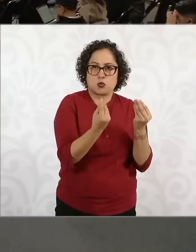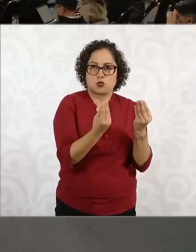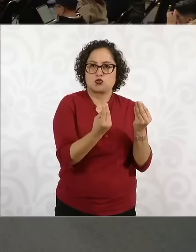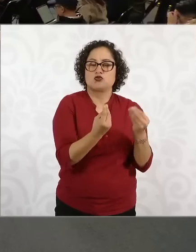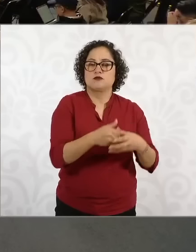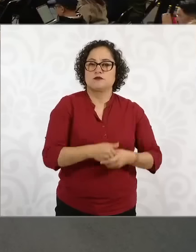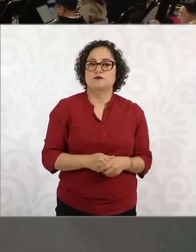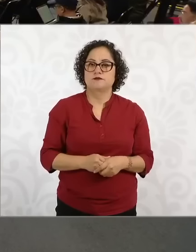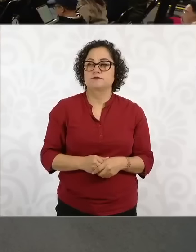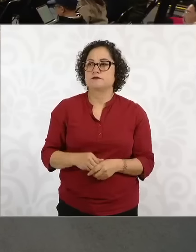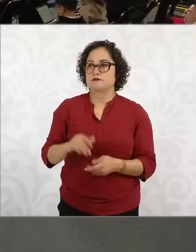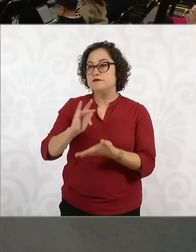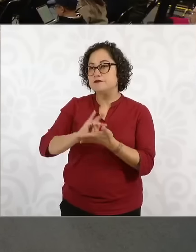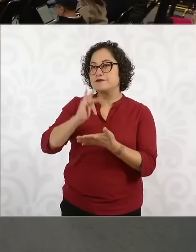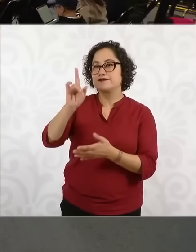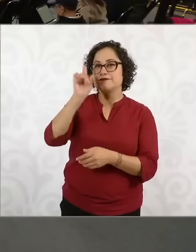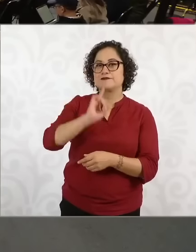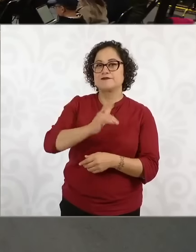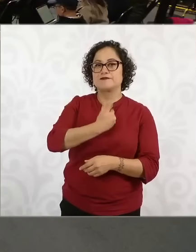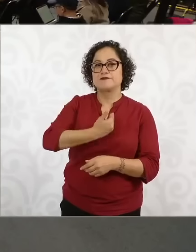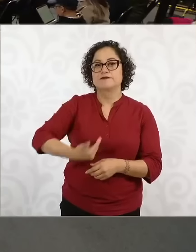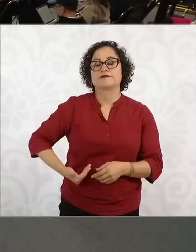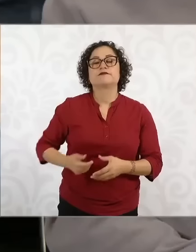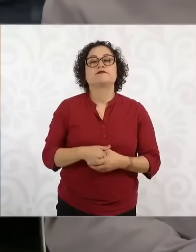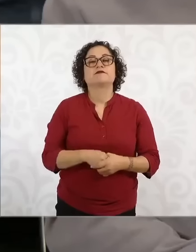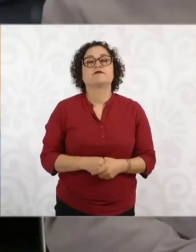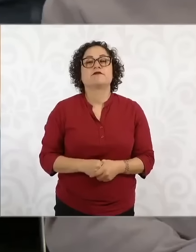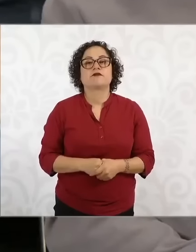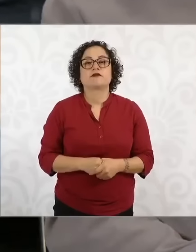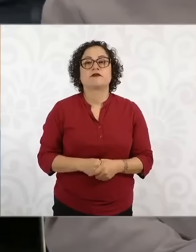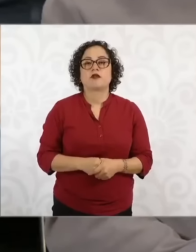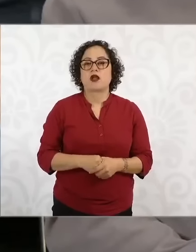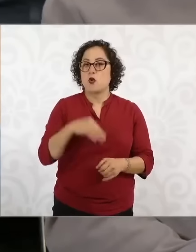Gracias, presidenta. Ya por último, tras los aranceles anunciados por Estados Unidos a